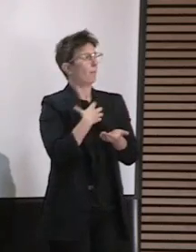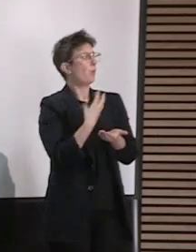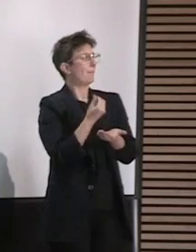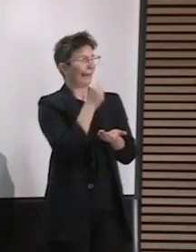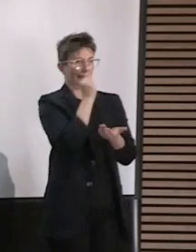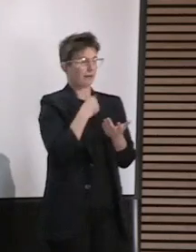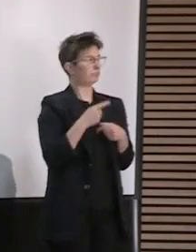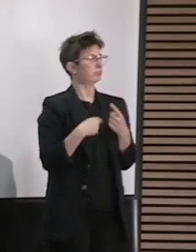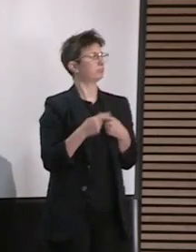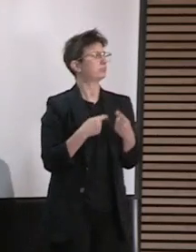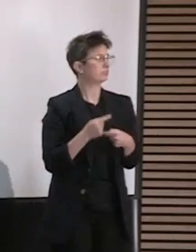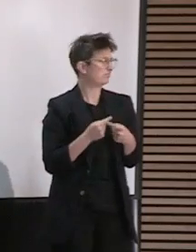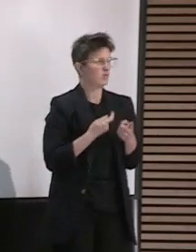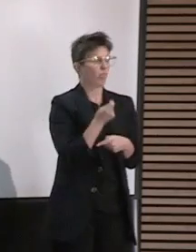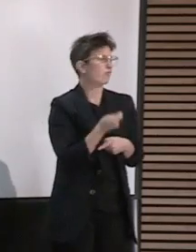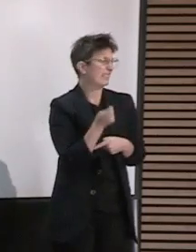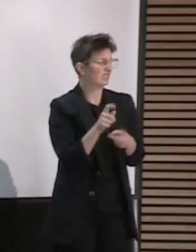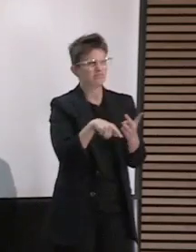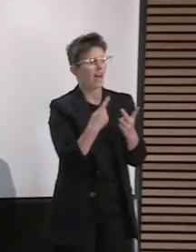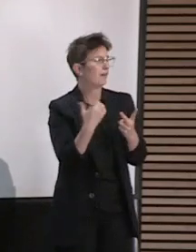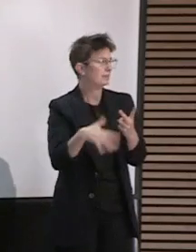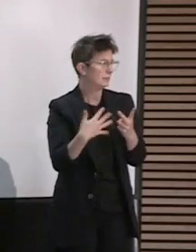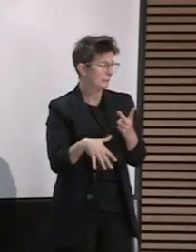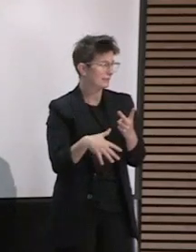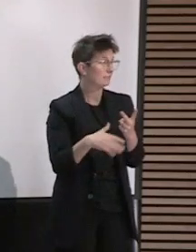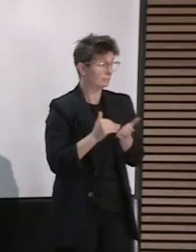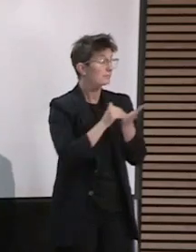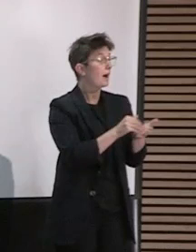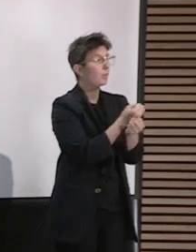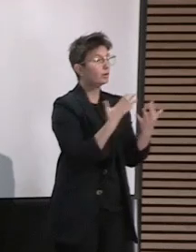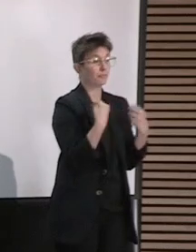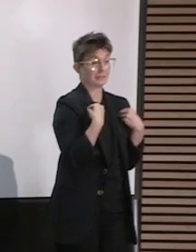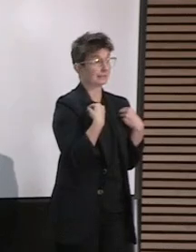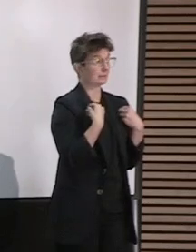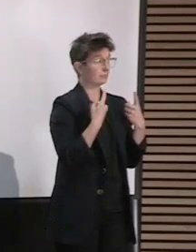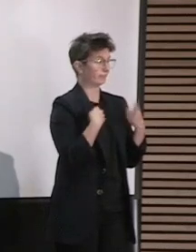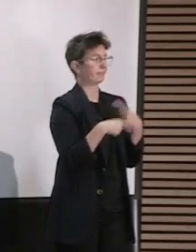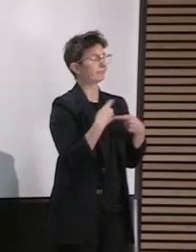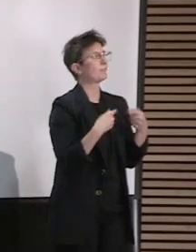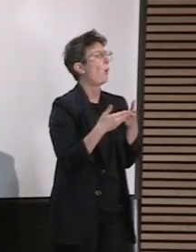matou i nga umanga me nga utu, kua whakawhiwhia tenei rere moni mo etahi atu utu penei i te reti. Kaore he tino uira i